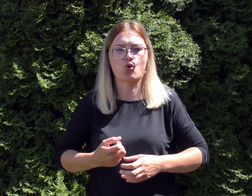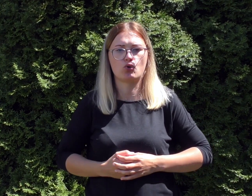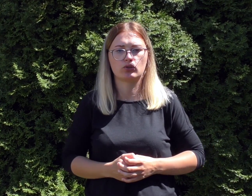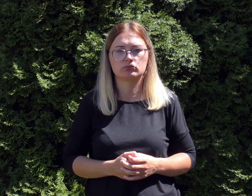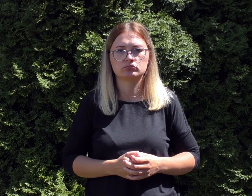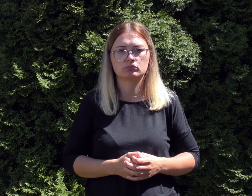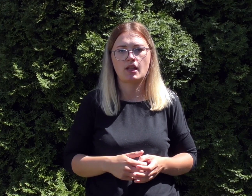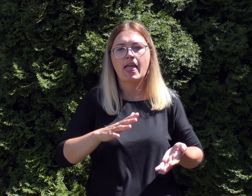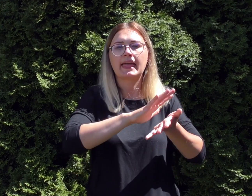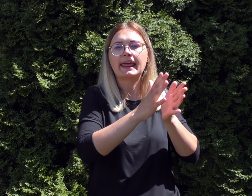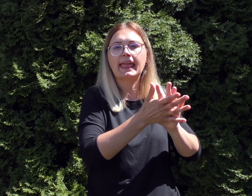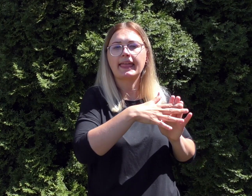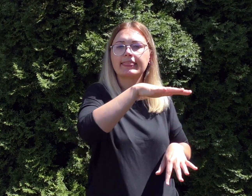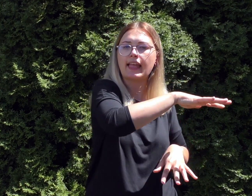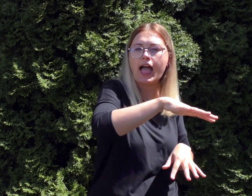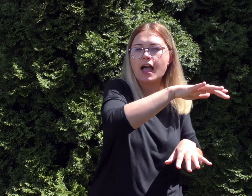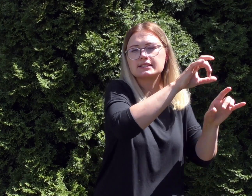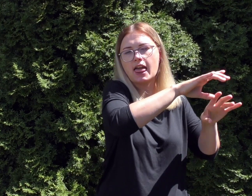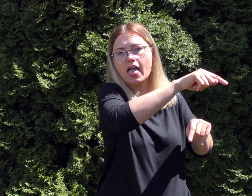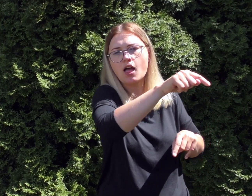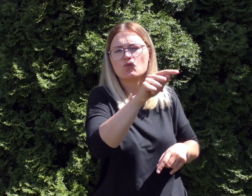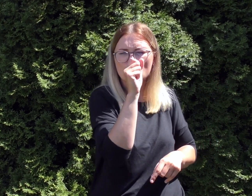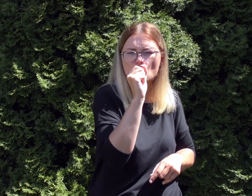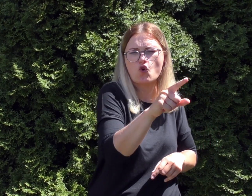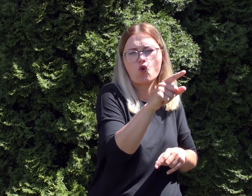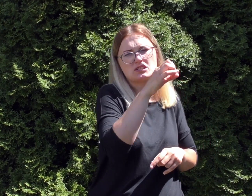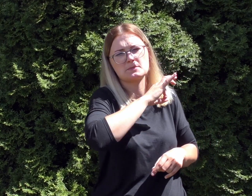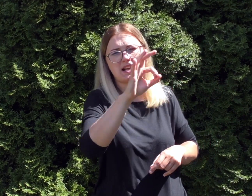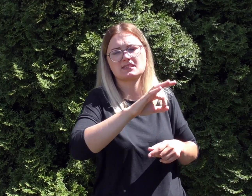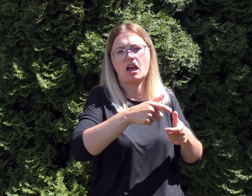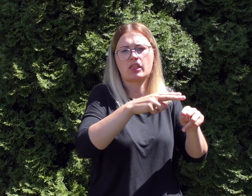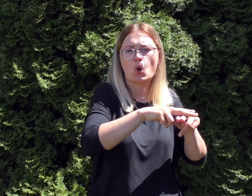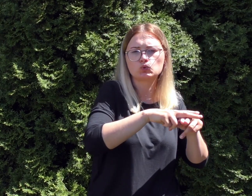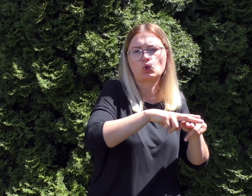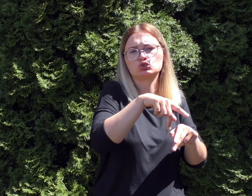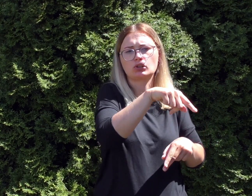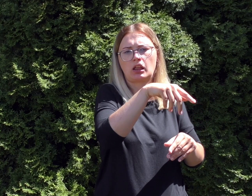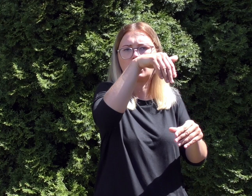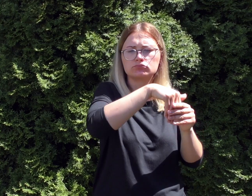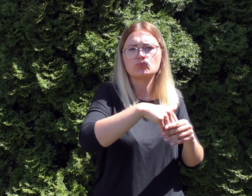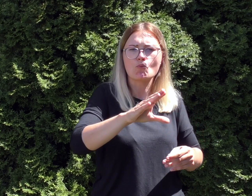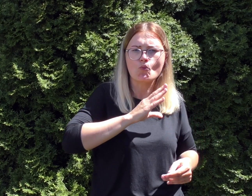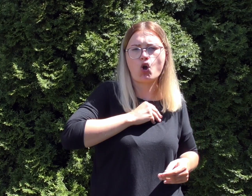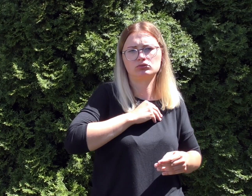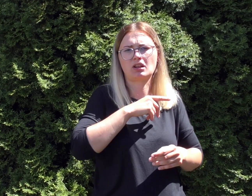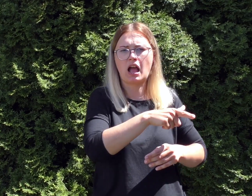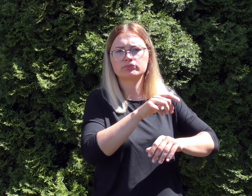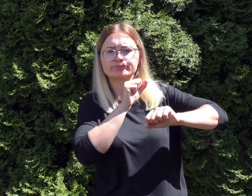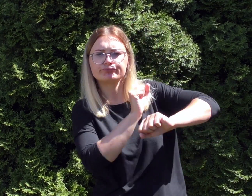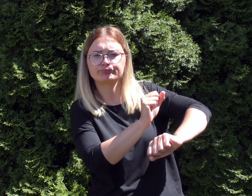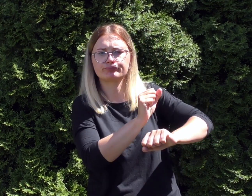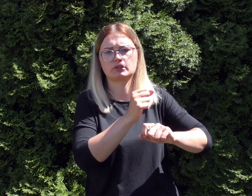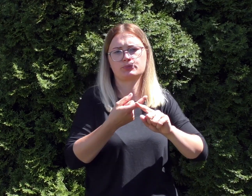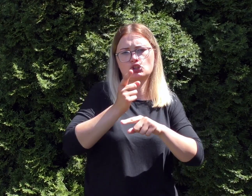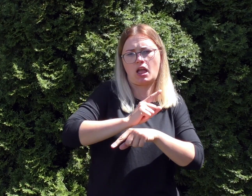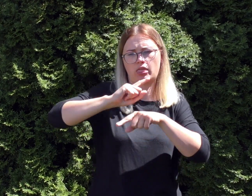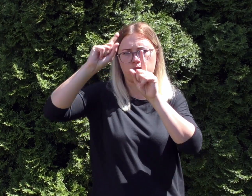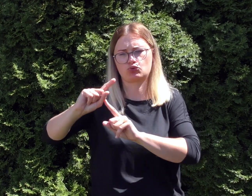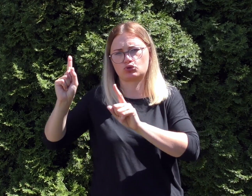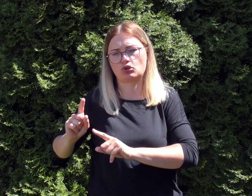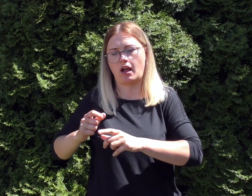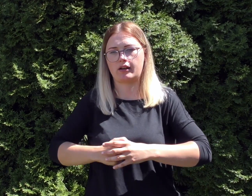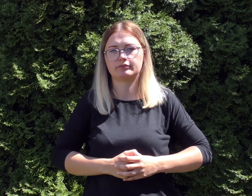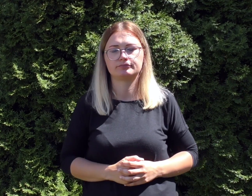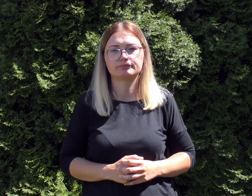Na rynku dostępne są też urządzenia, które zabezpieczają sprzęt przed tego typu sytuacjami